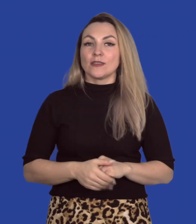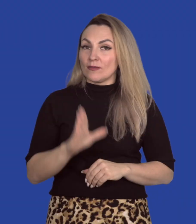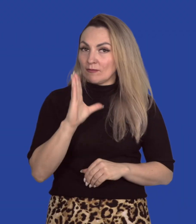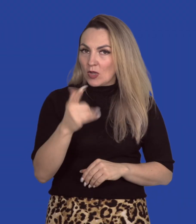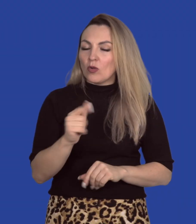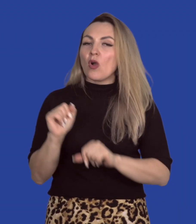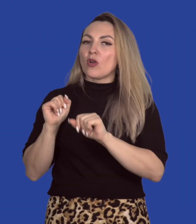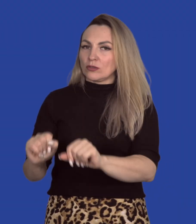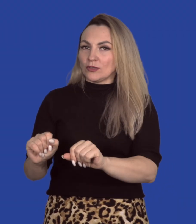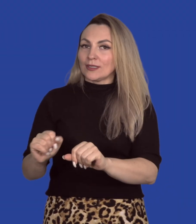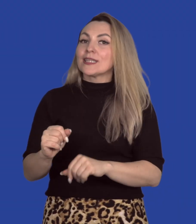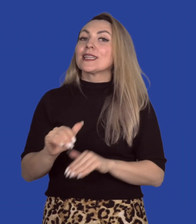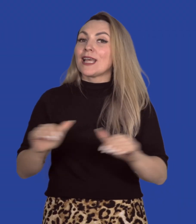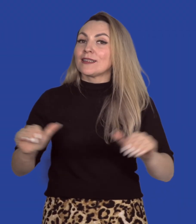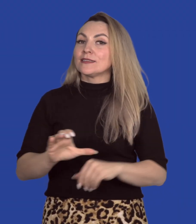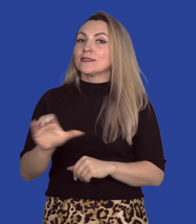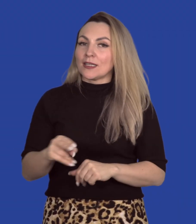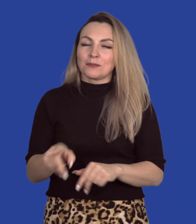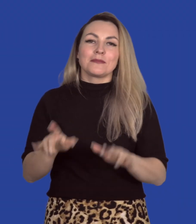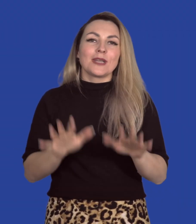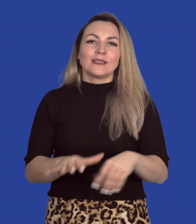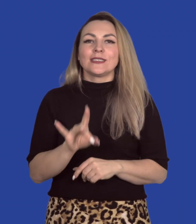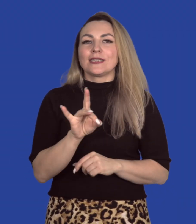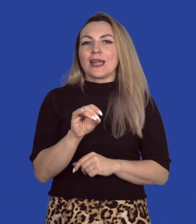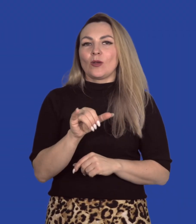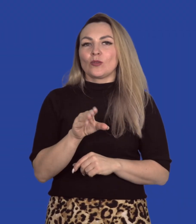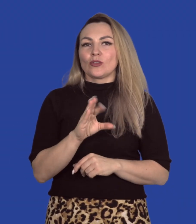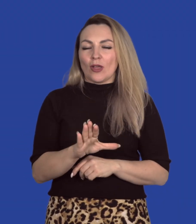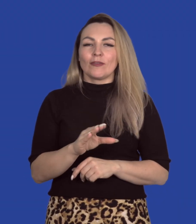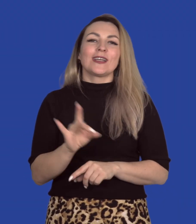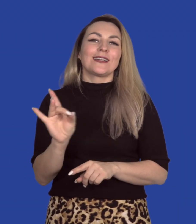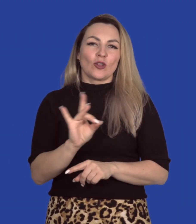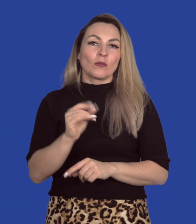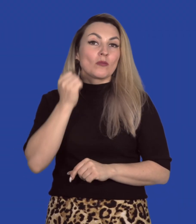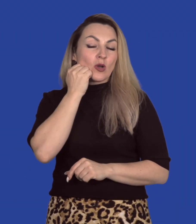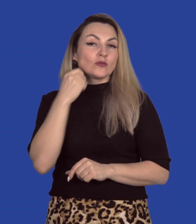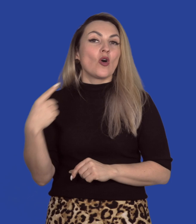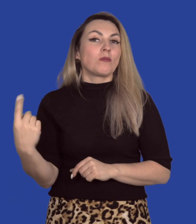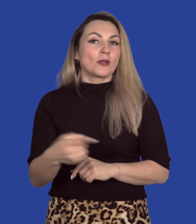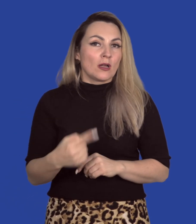10. ВОГ отстоял детский сад в Реутове (Московская область).